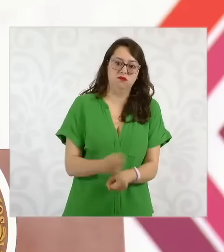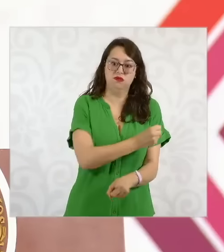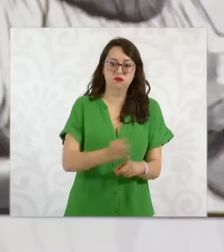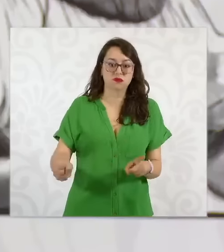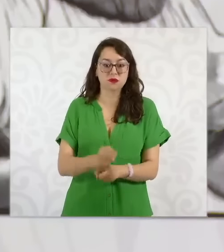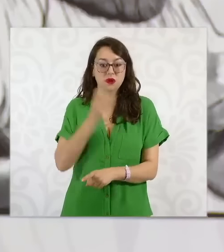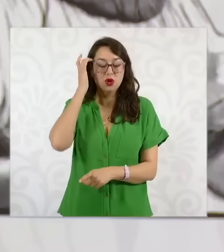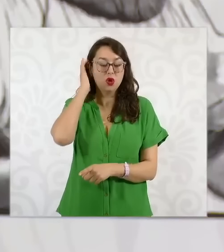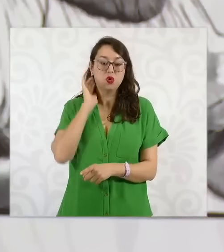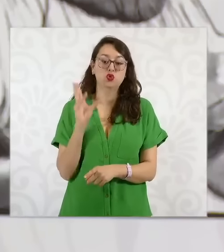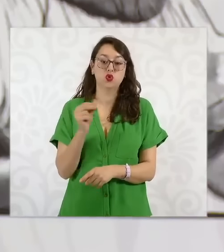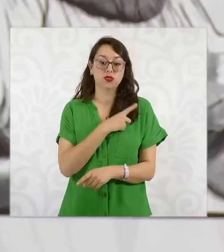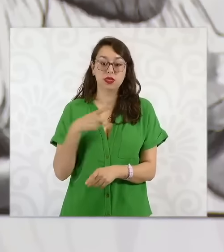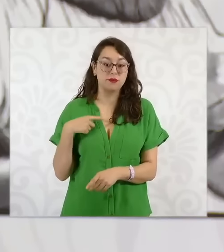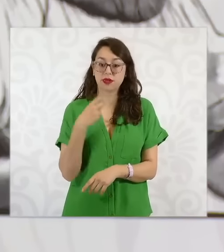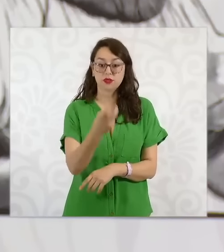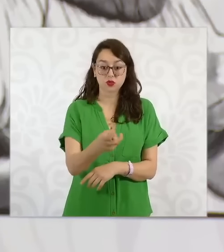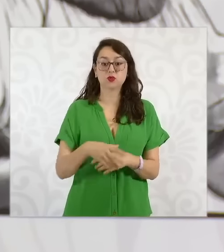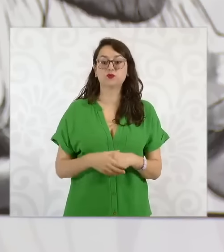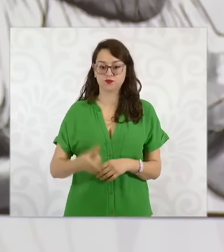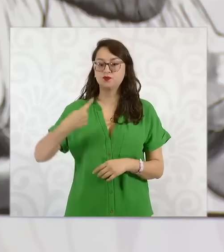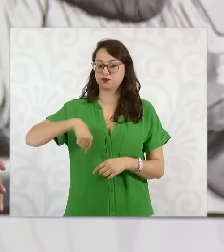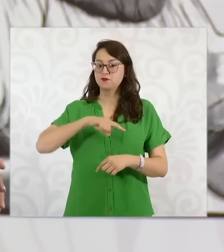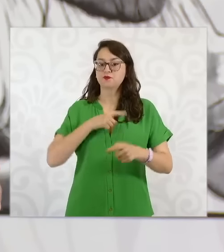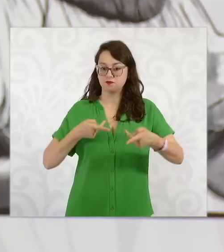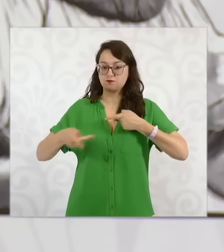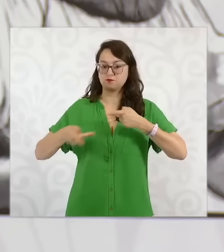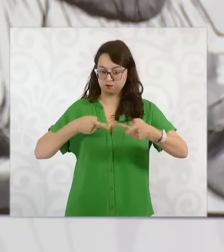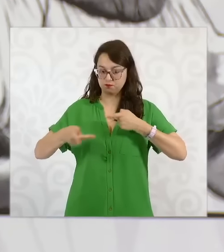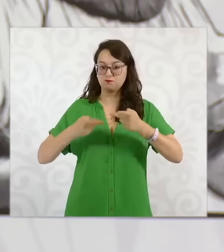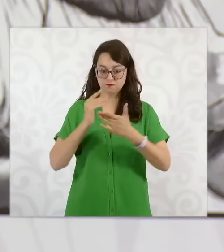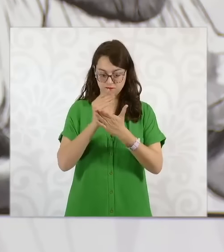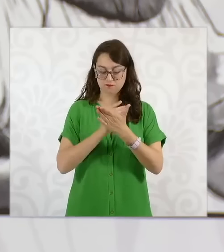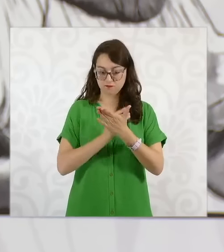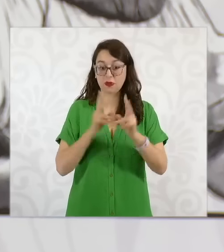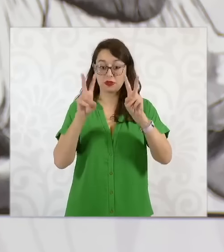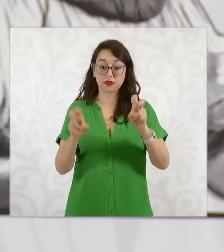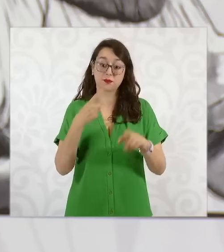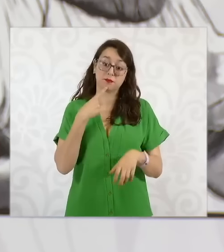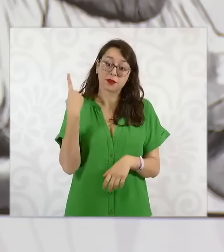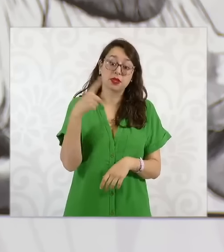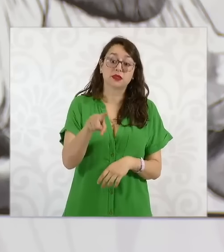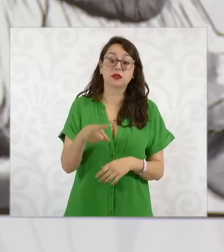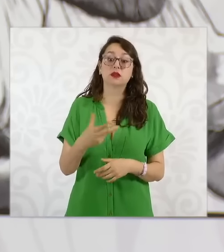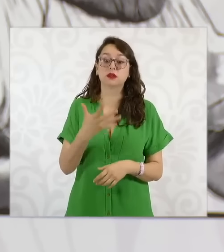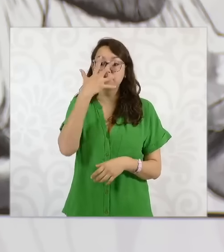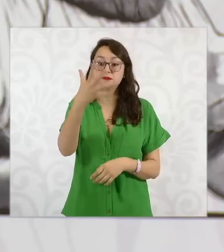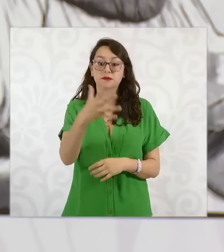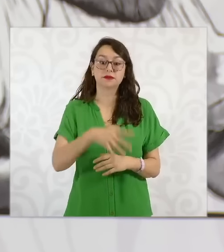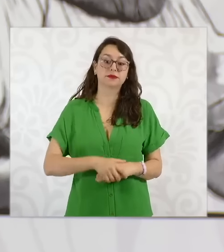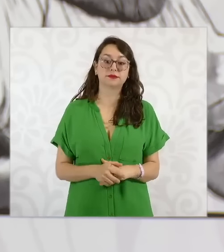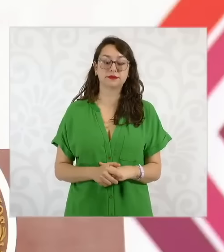Entonces, eh sí estamos preparando medidas jurídicas, obviamente eh más importantes. Se